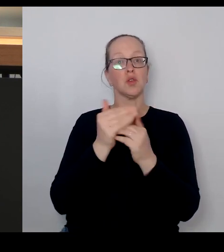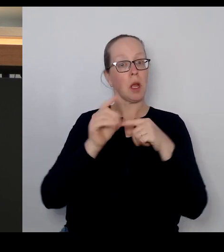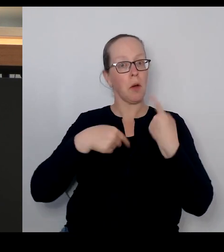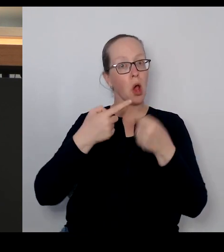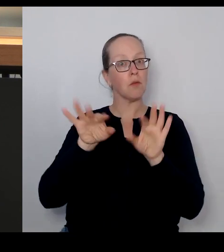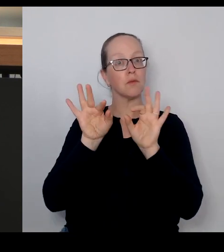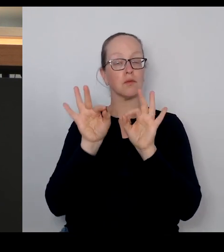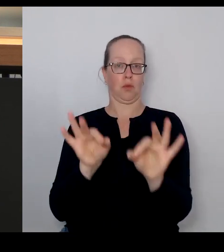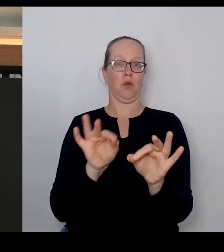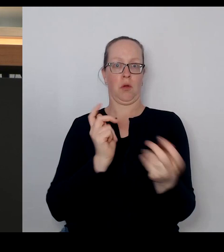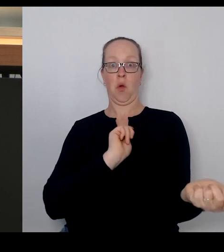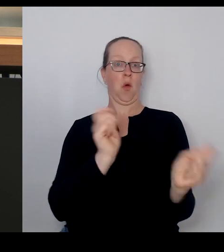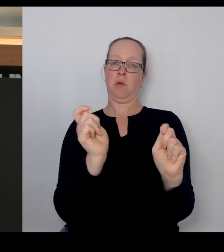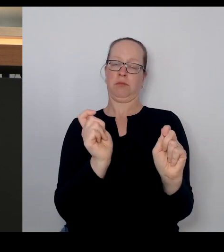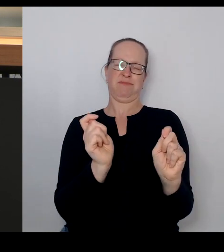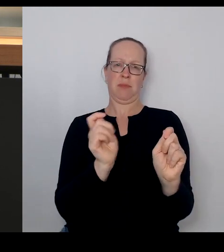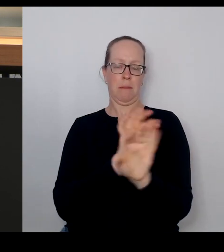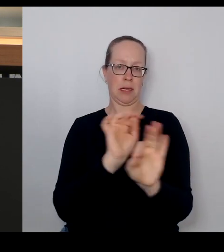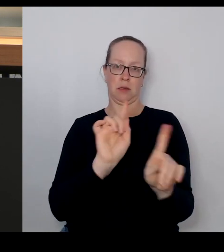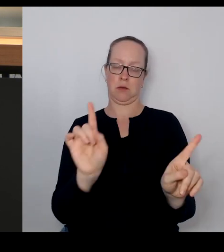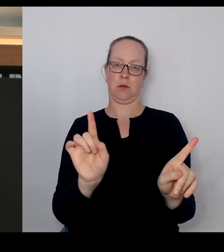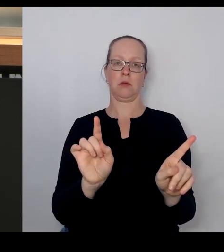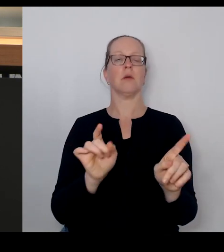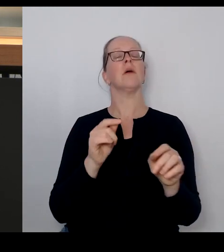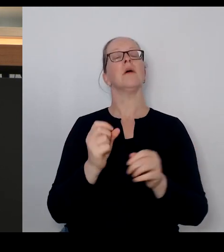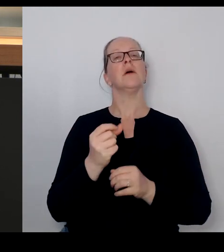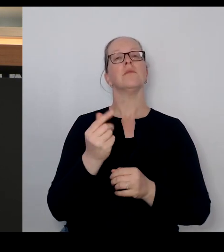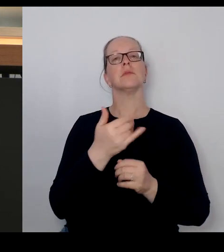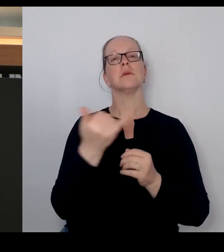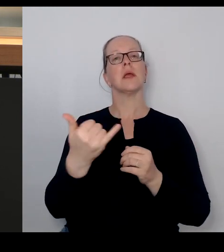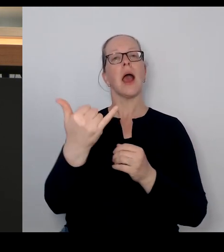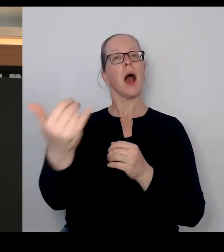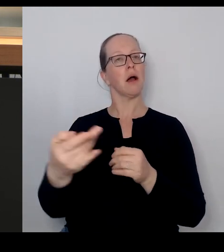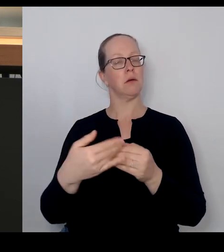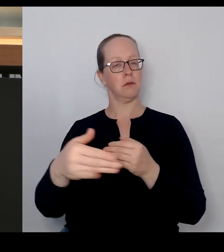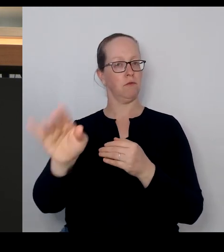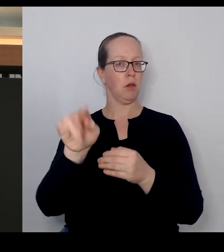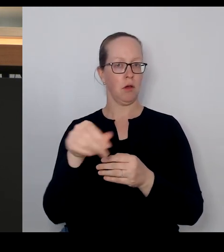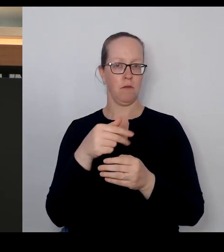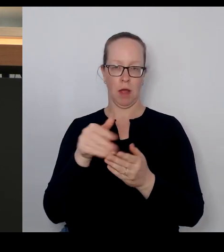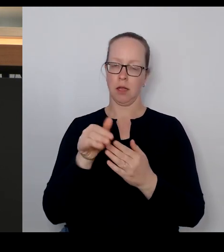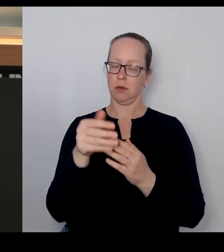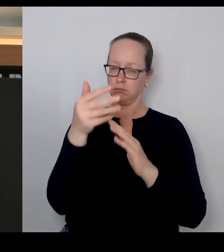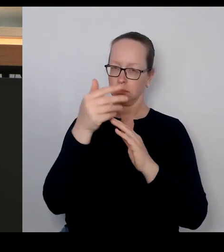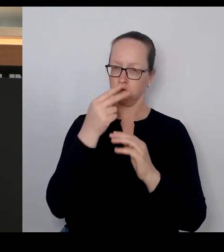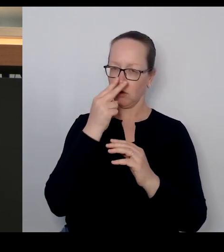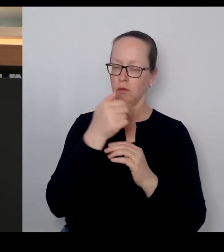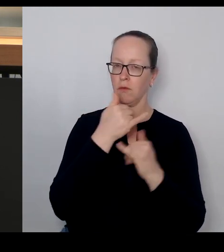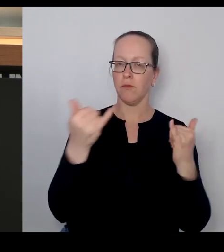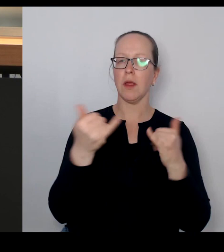unsere Schulen sauber bleiben und das System so ist, wie es jetzt ist, auch in seiner funktionierenden Form bestehen bleibt.